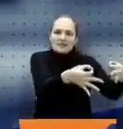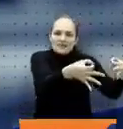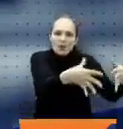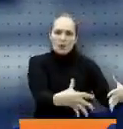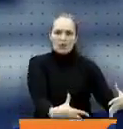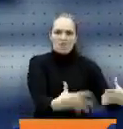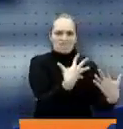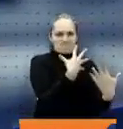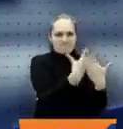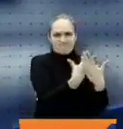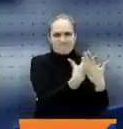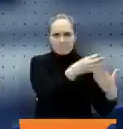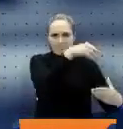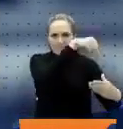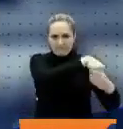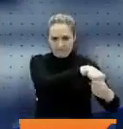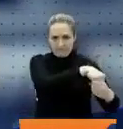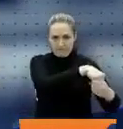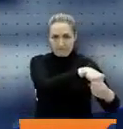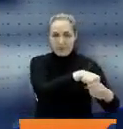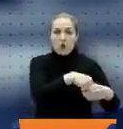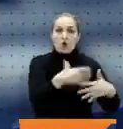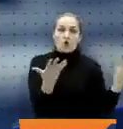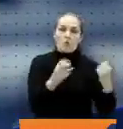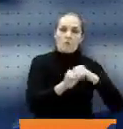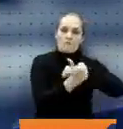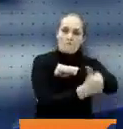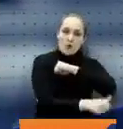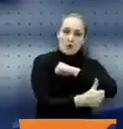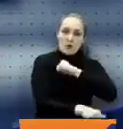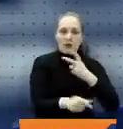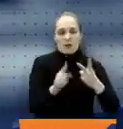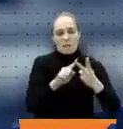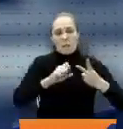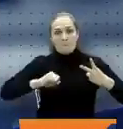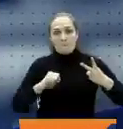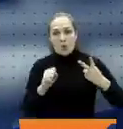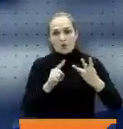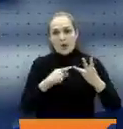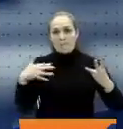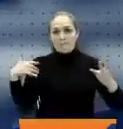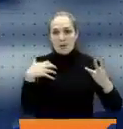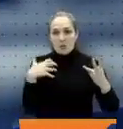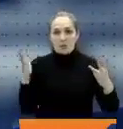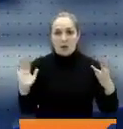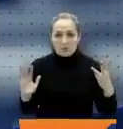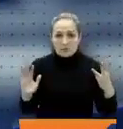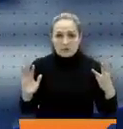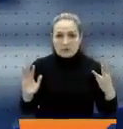Es procedente su internamiento en un establecimiento de máxima